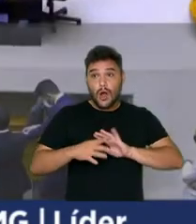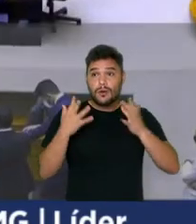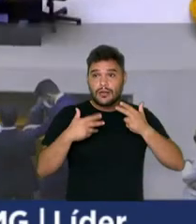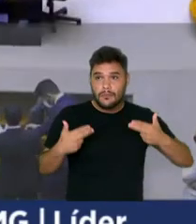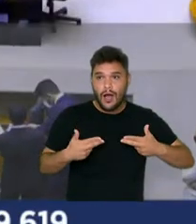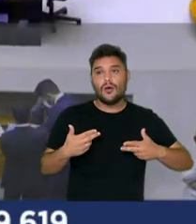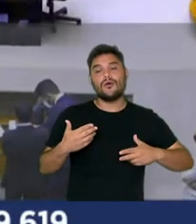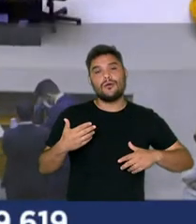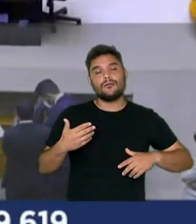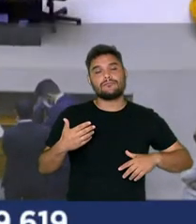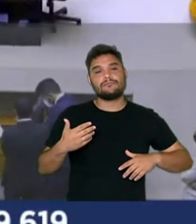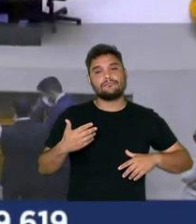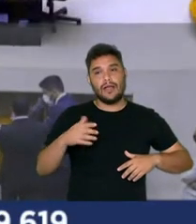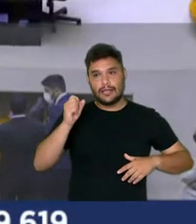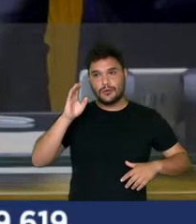DA SAÚDE ANIMAL. ENTÃO PELO SISTEMA ÚNICO DE SAÚDE DO